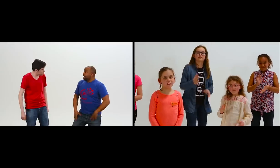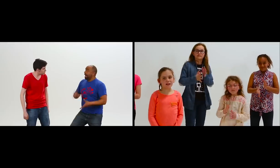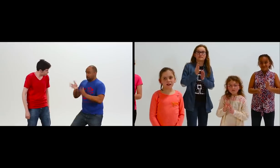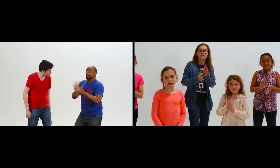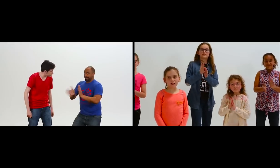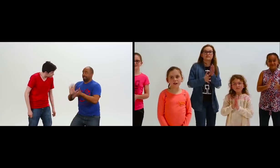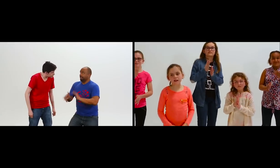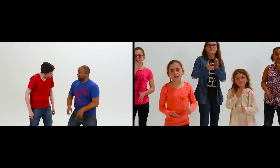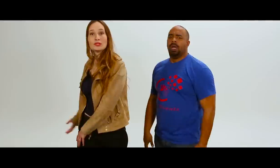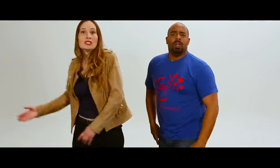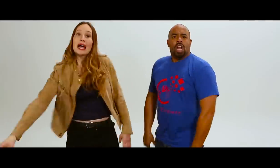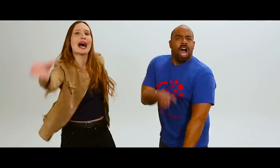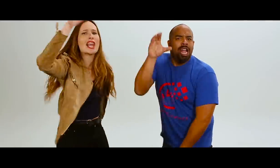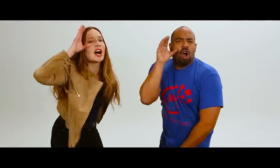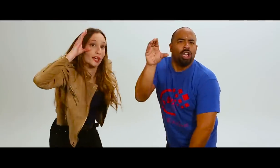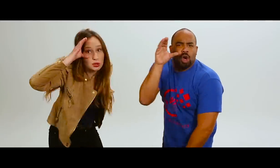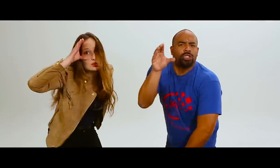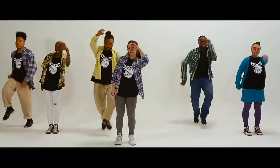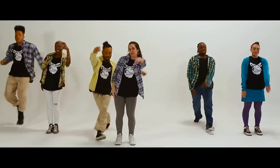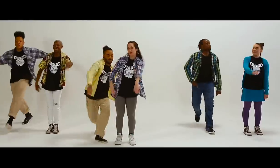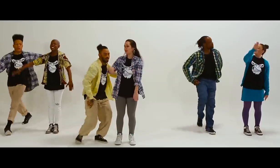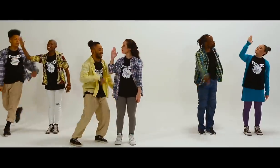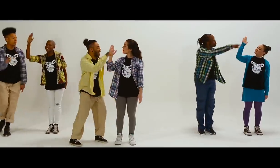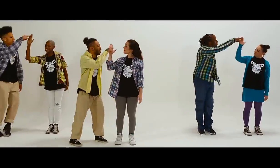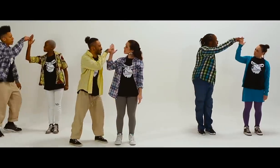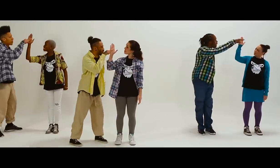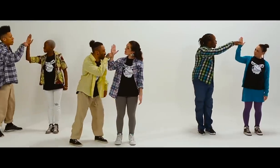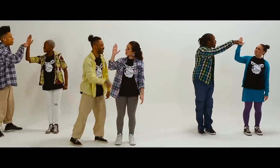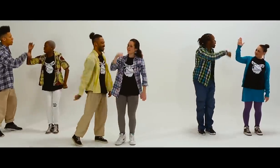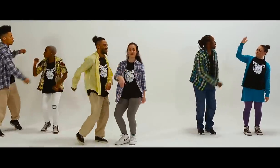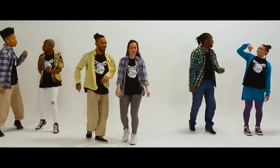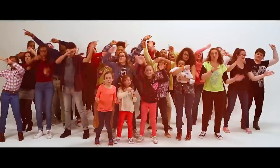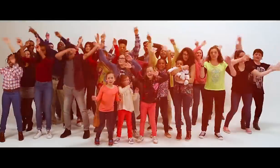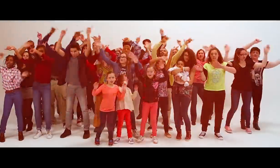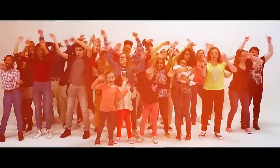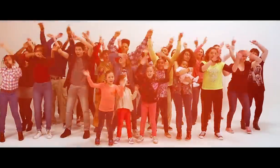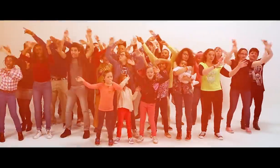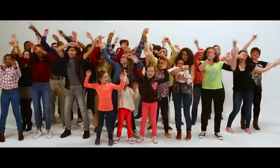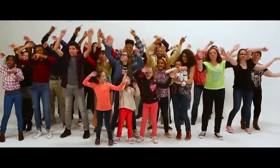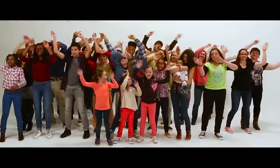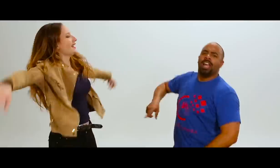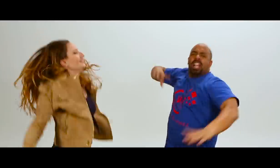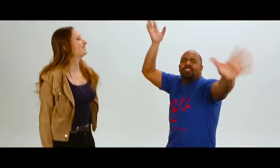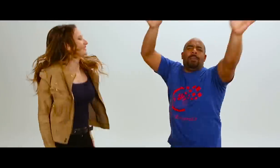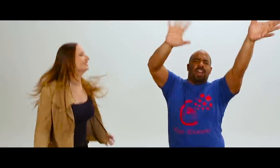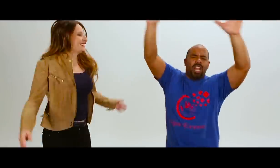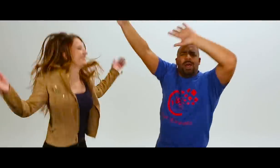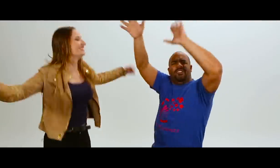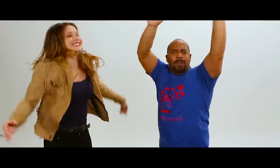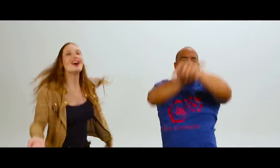la langue des signes !! Alors écoute !! Bien les consignes !! Ohé ohé !!! levez les mains levez les mains